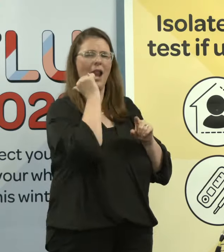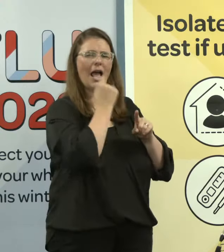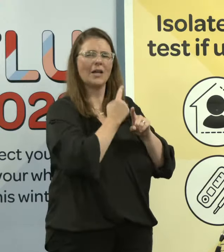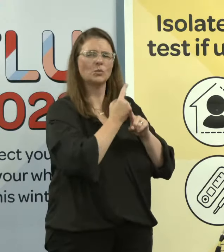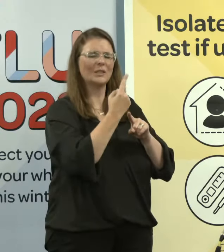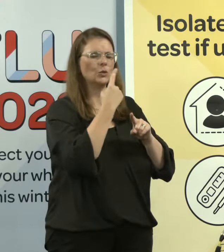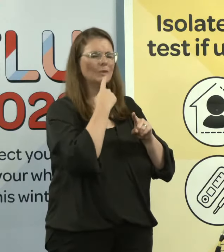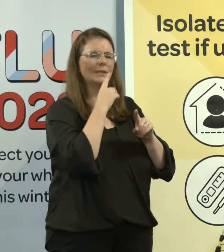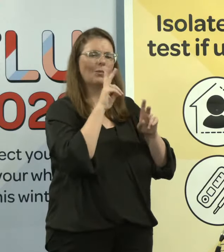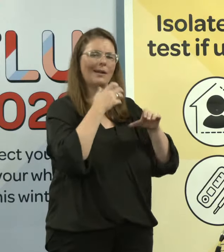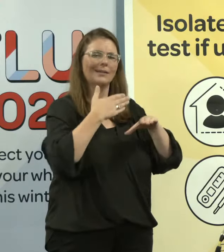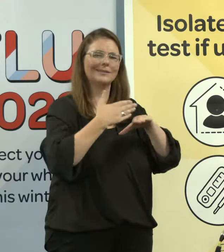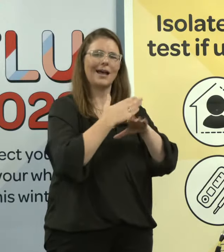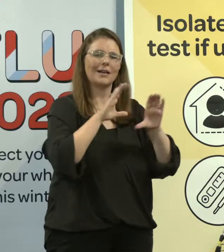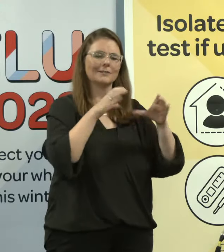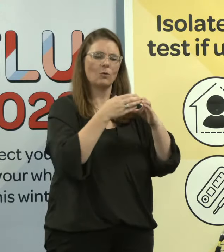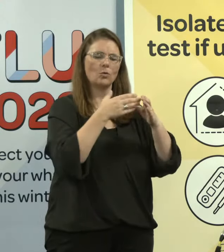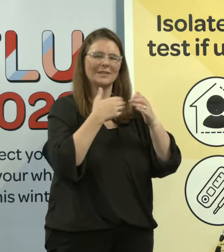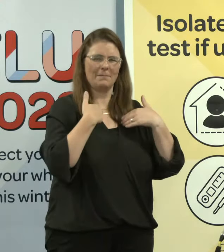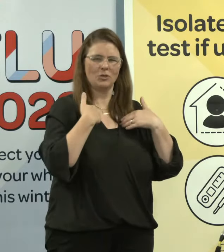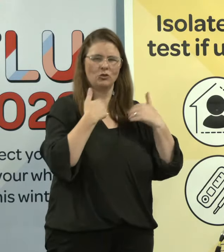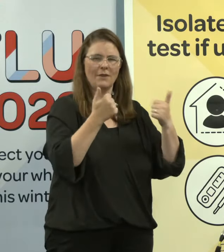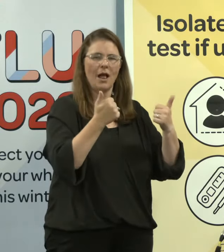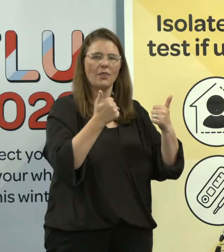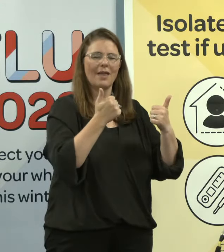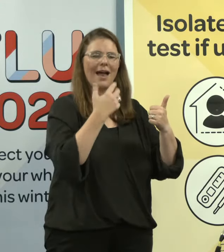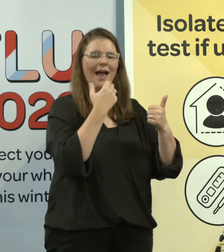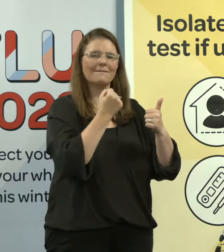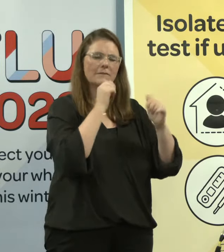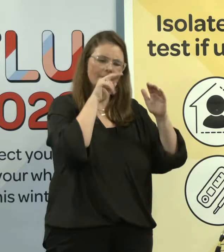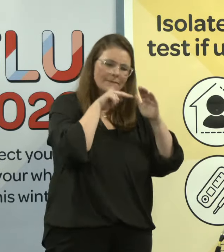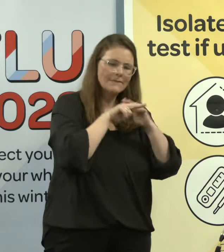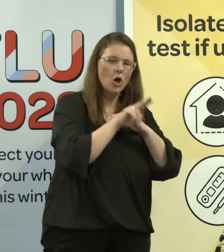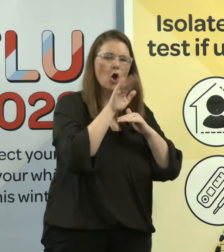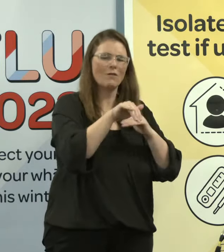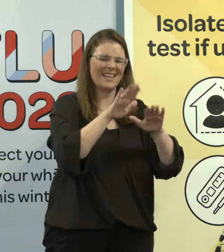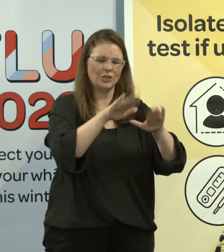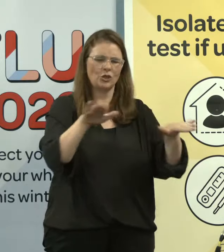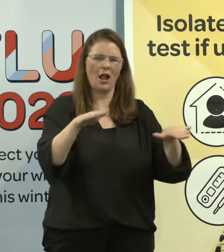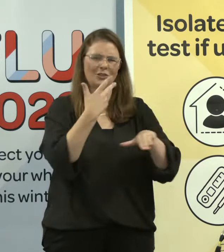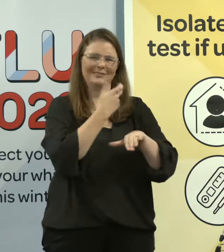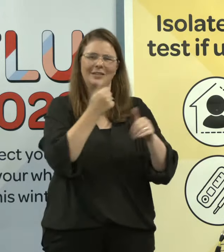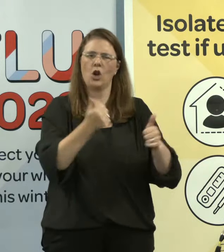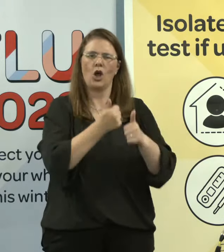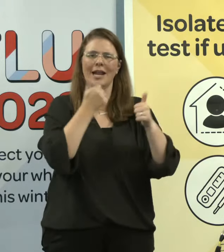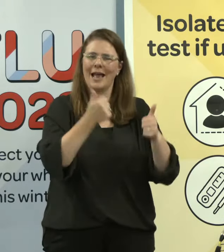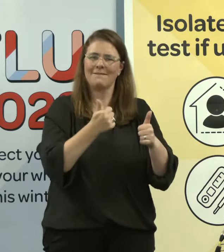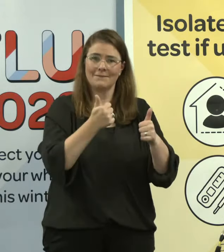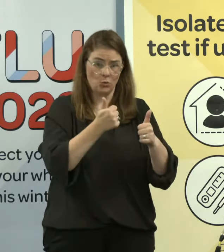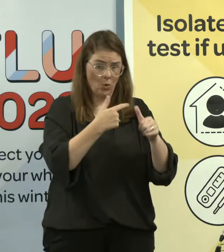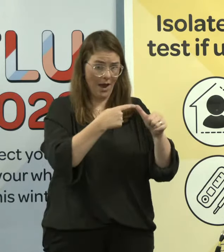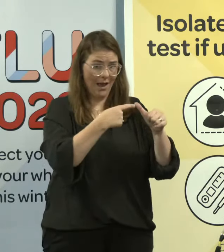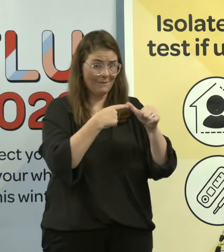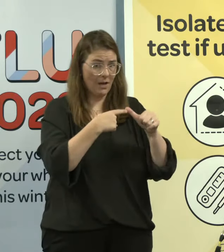kei runga matou i te tihi ka heke iho, mai nga nama take.